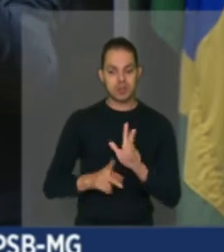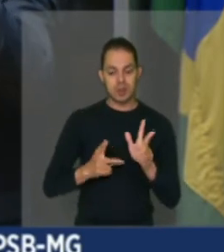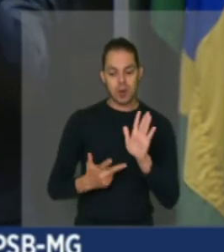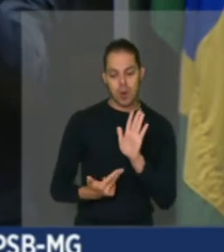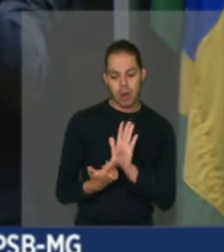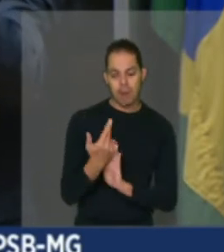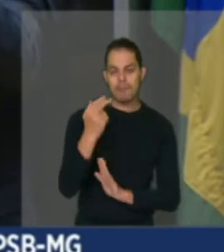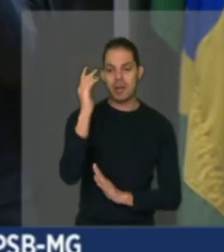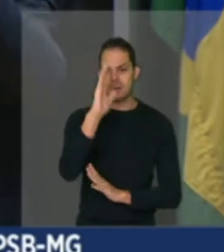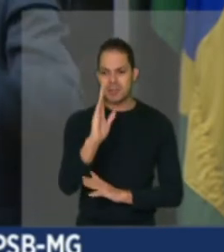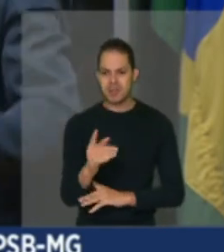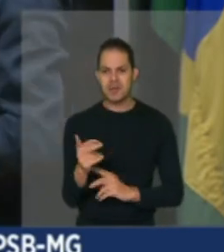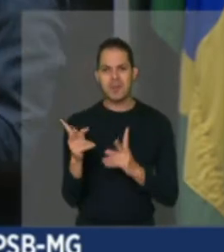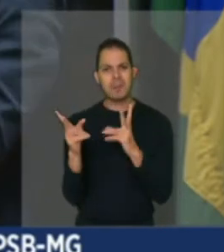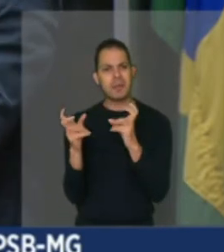PROJETO COOPERA BRASIL; OPERA BRASIL, VEJO TANTA DISCUSSÃO